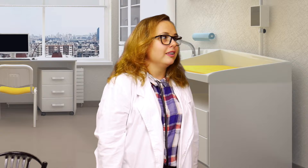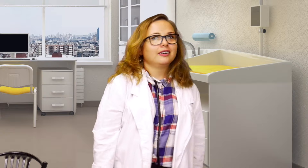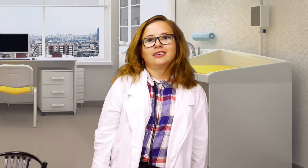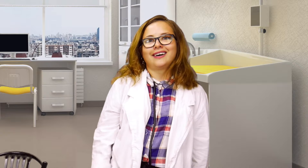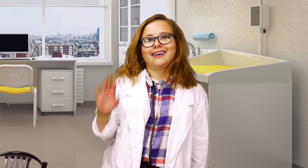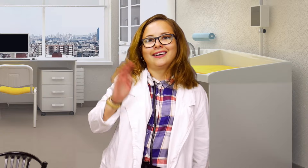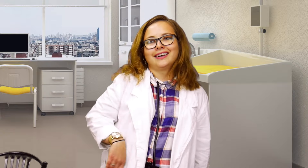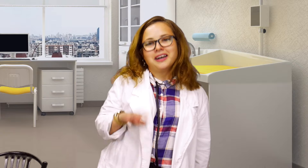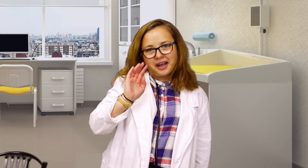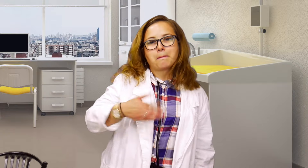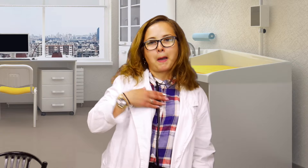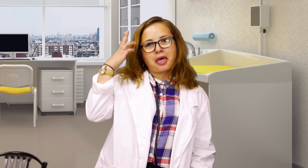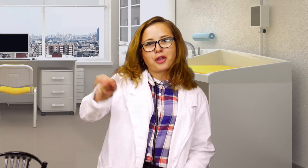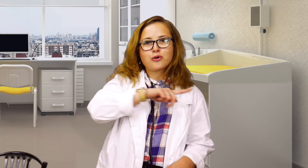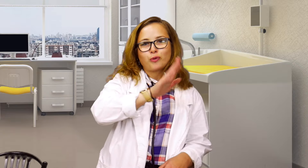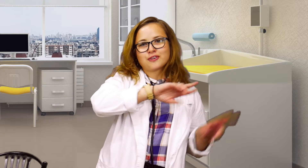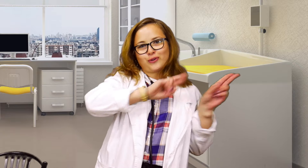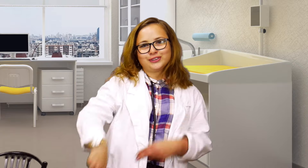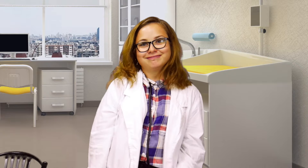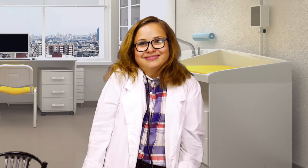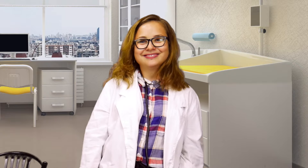Oj tam. Mam nadzieję że wróci jeszcze.